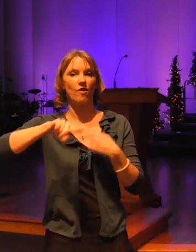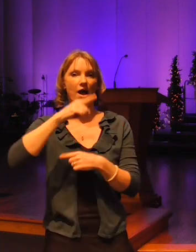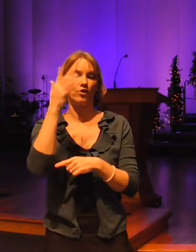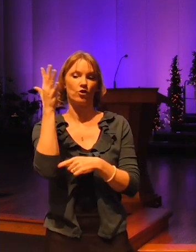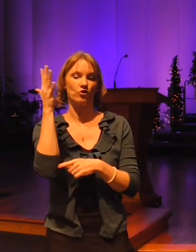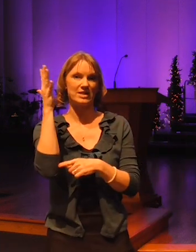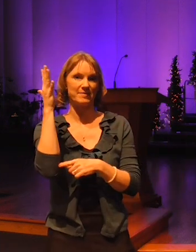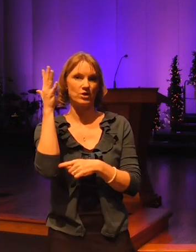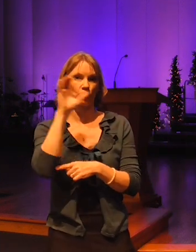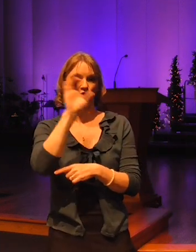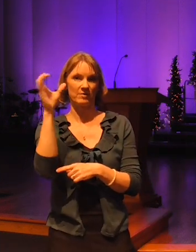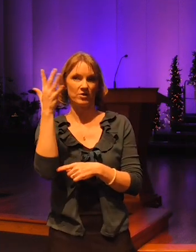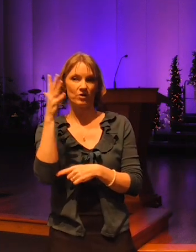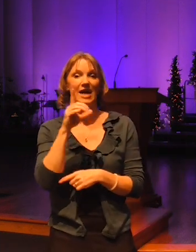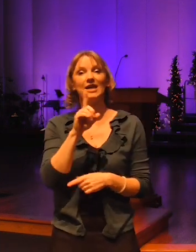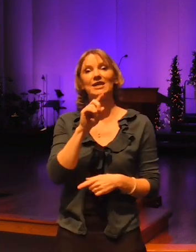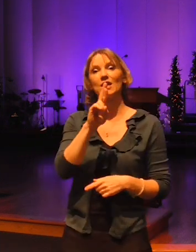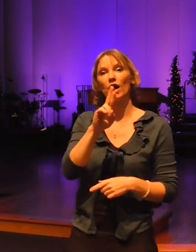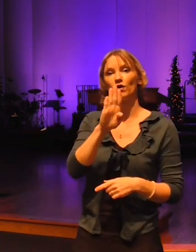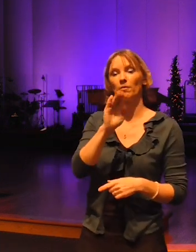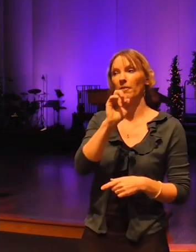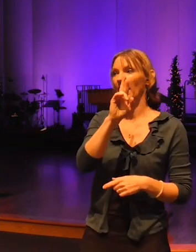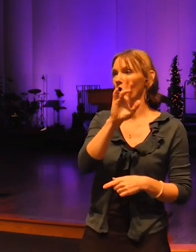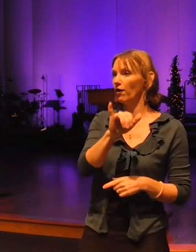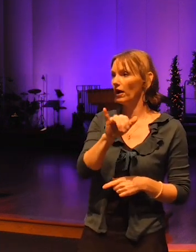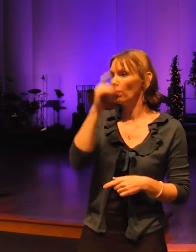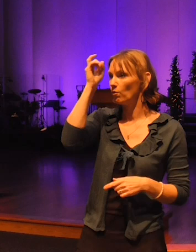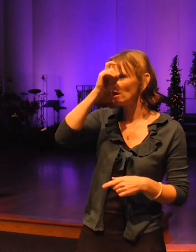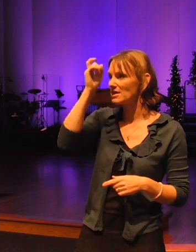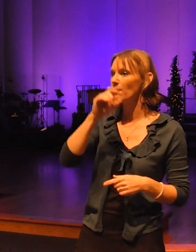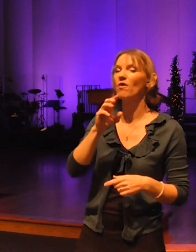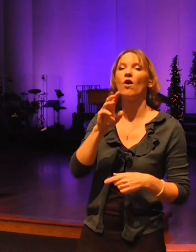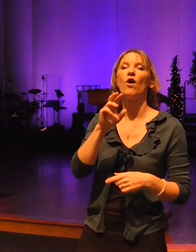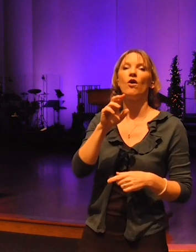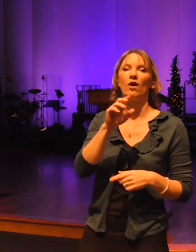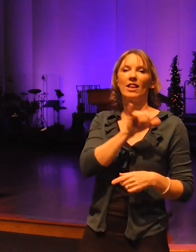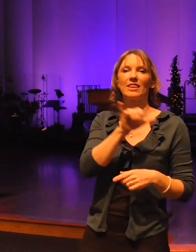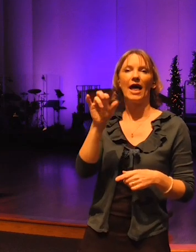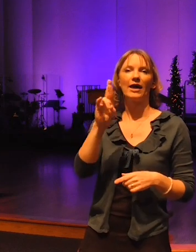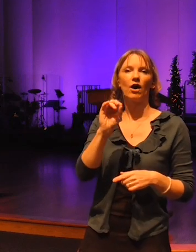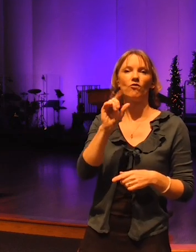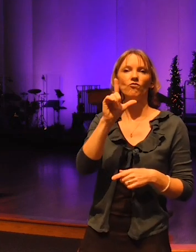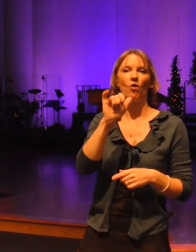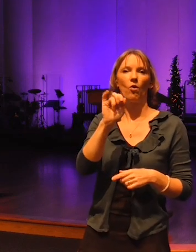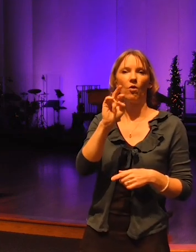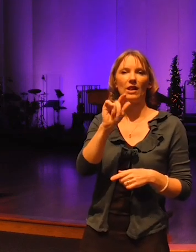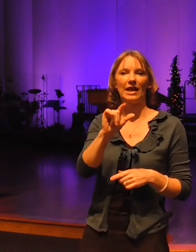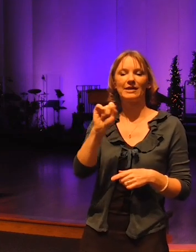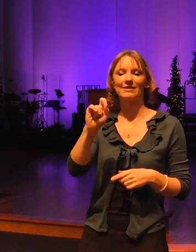la sabiduría está en la habitación. ¿Qué es? Like a Rolling Stone. Like a Rolling Stone. Estaba listo para comenzar. Fue